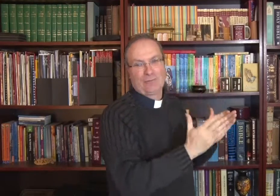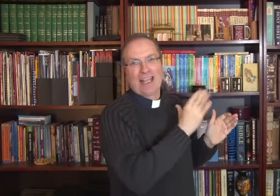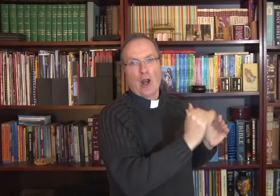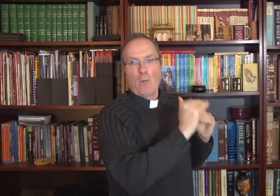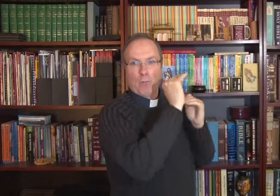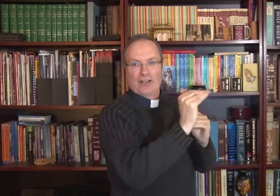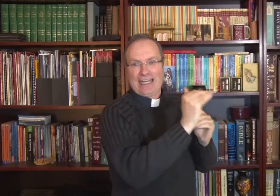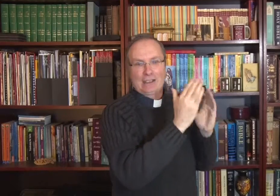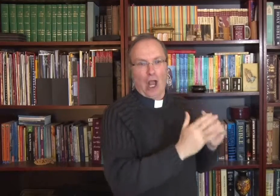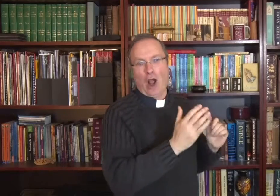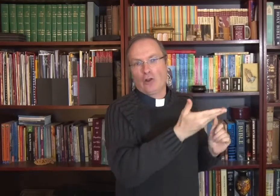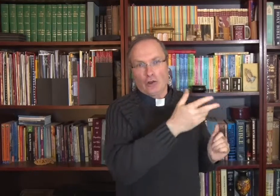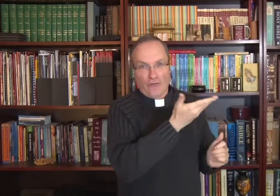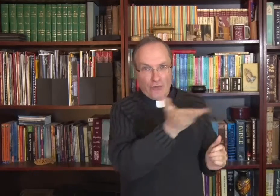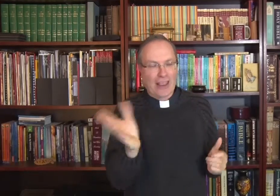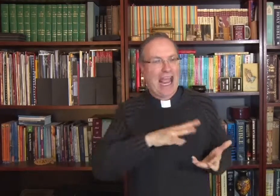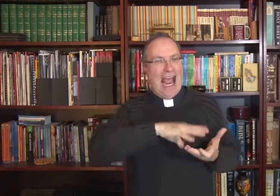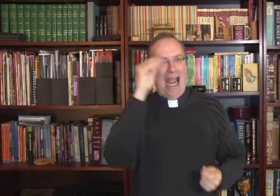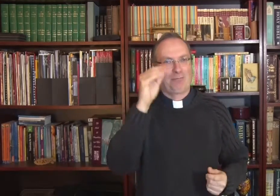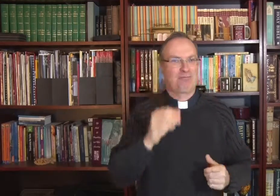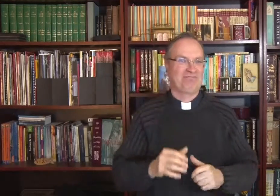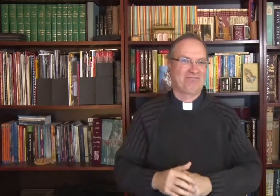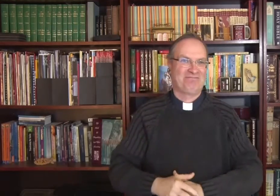et le protecteur de votre âme.